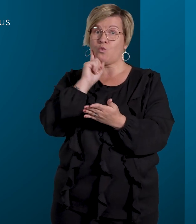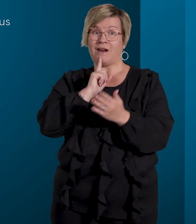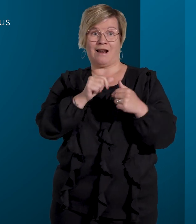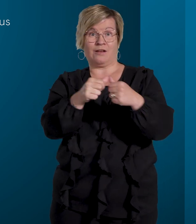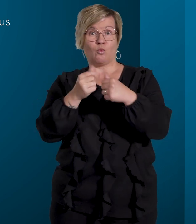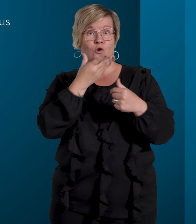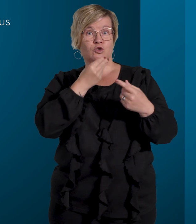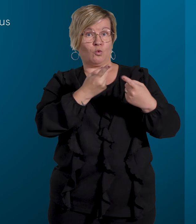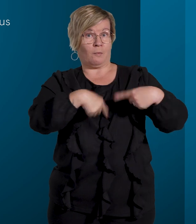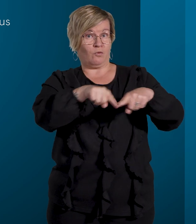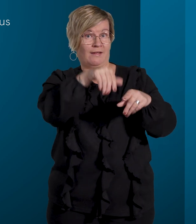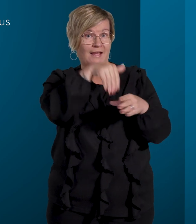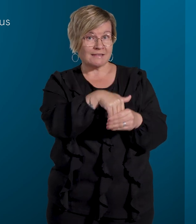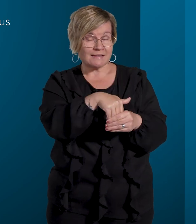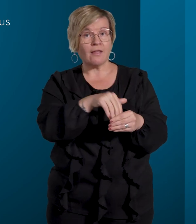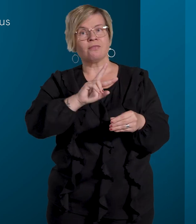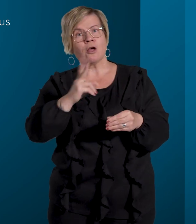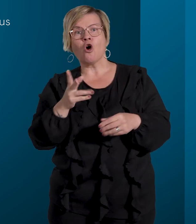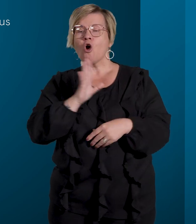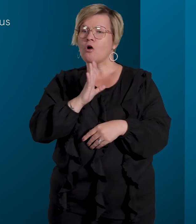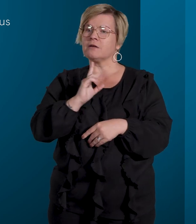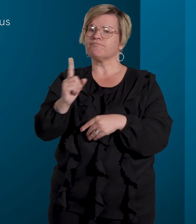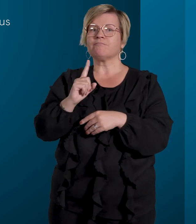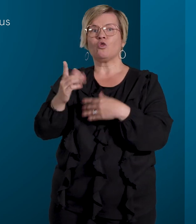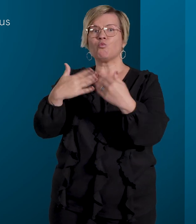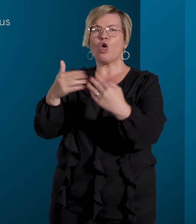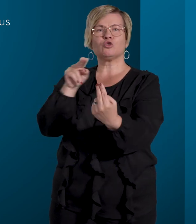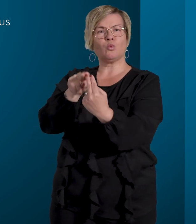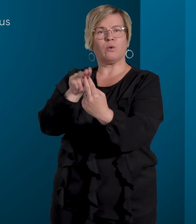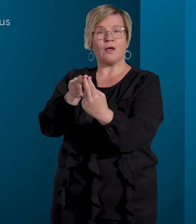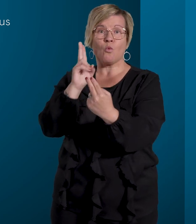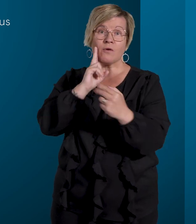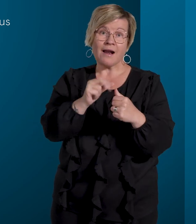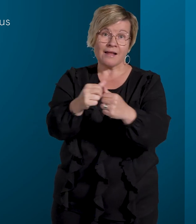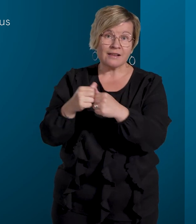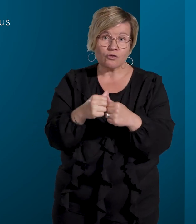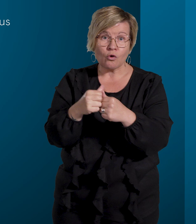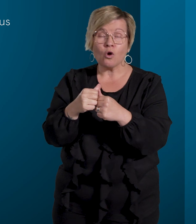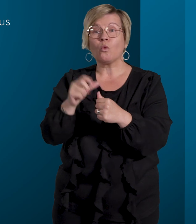Kuurojen Liiton nuorisotoimikunnan jäsen tai työsuhteessa Kuurojen Liittoon, -